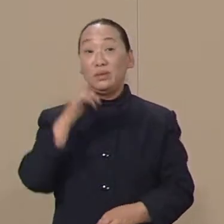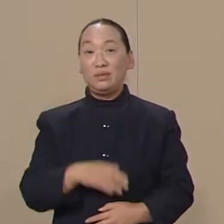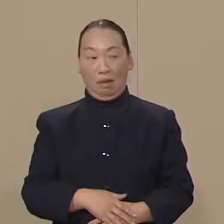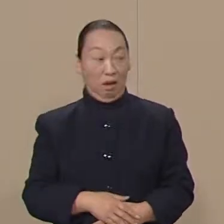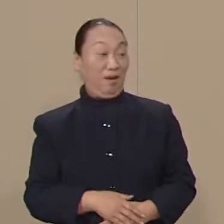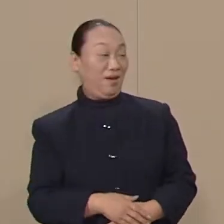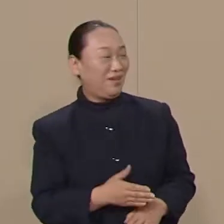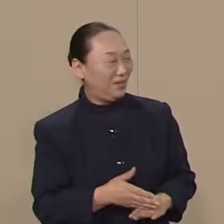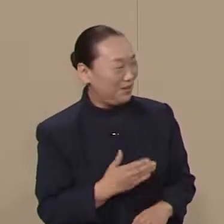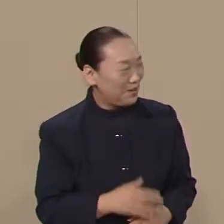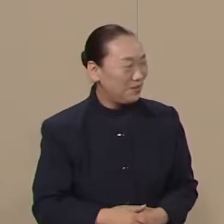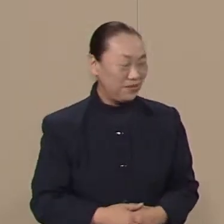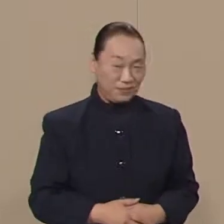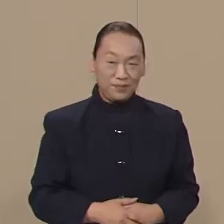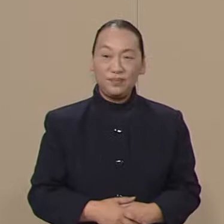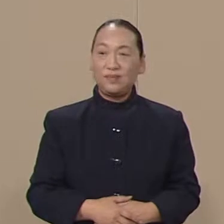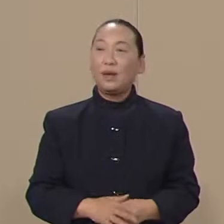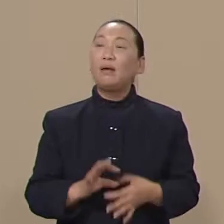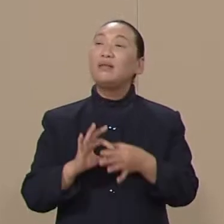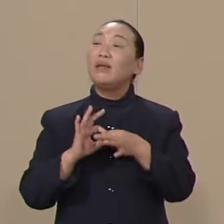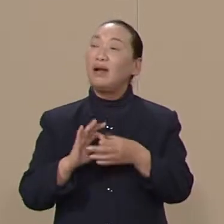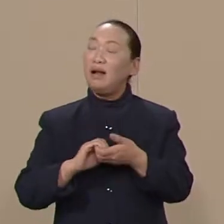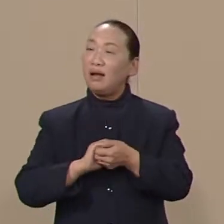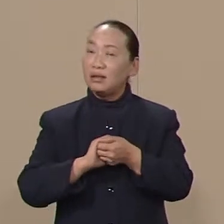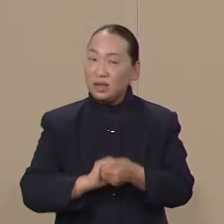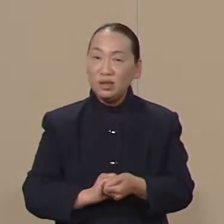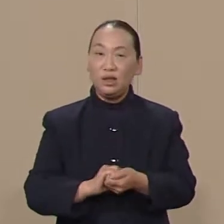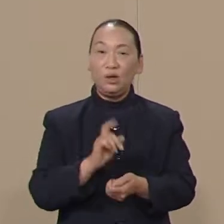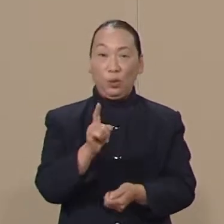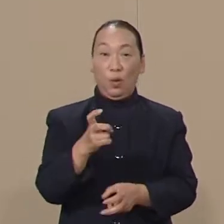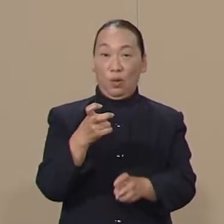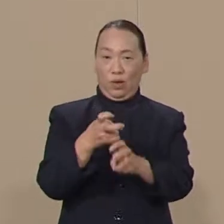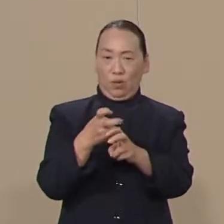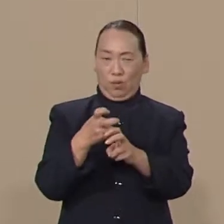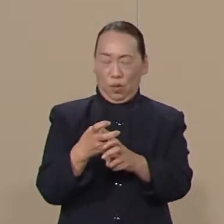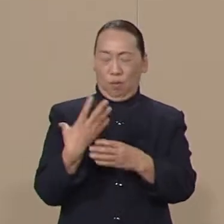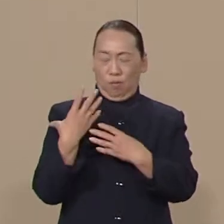佐：だから ぜひ この憲法を守ってほしいと あの…